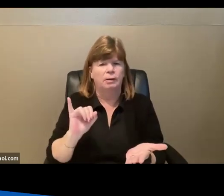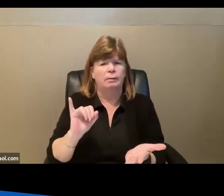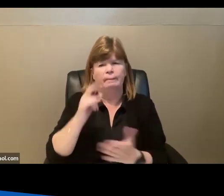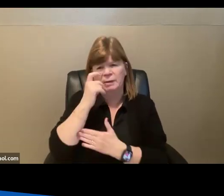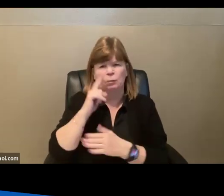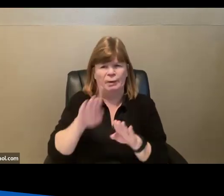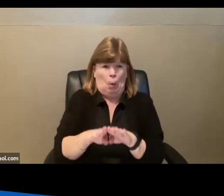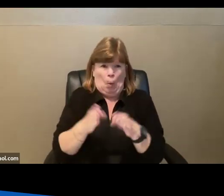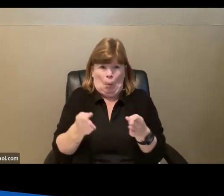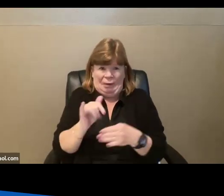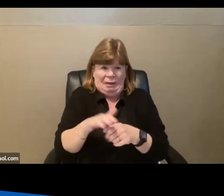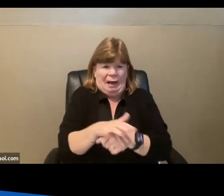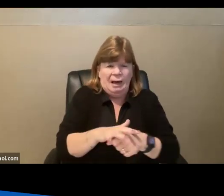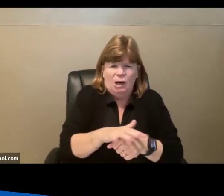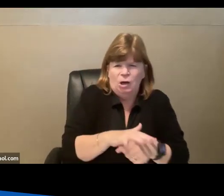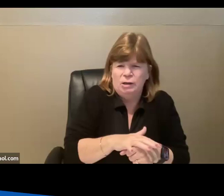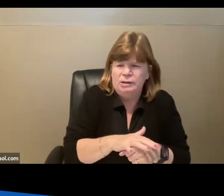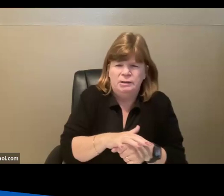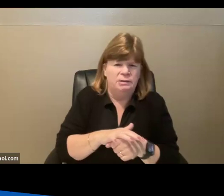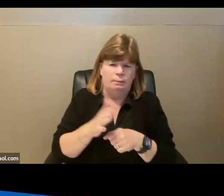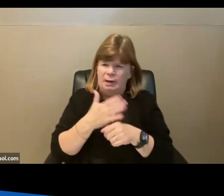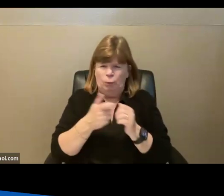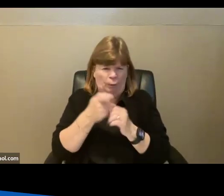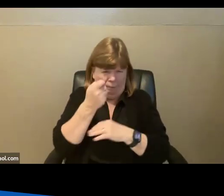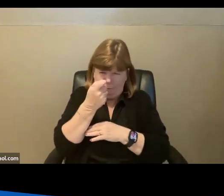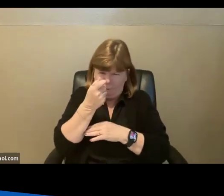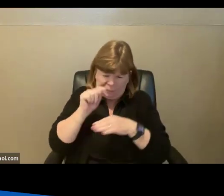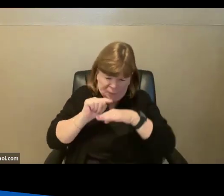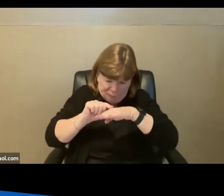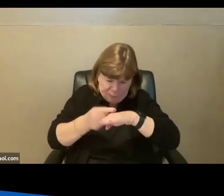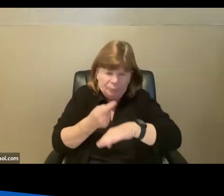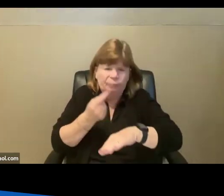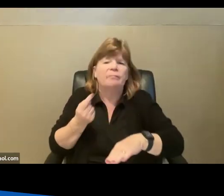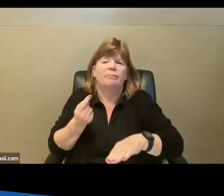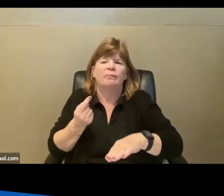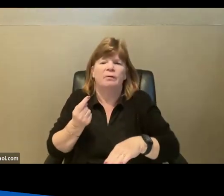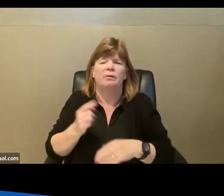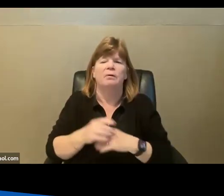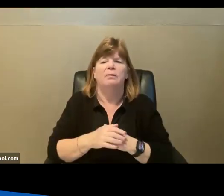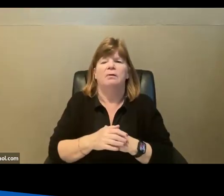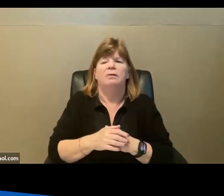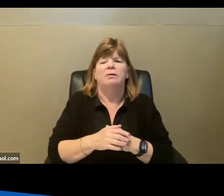esa área, incluso con ese pequeño pinchazo de esa aguja para obtener ese pedazo de esa infección.